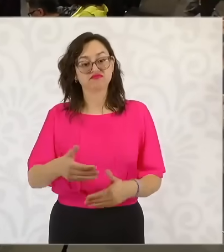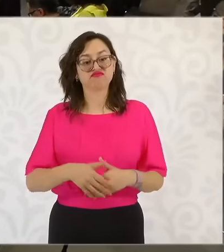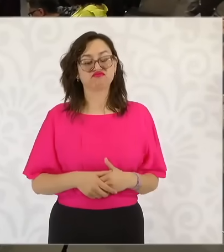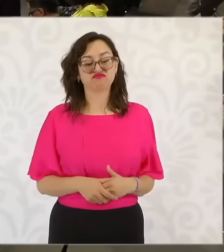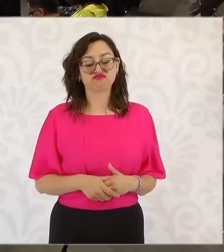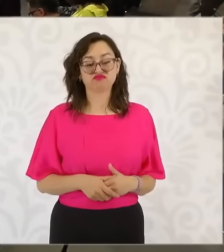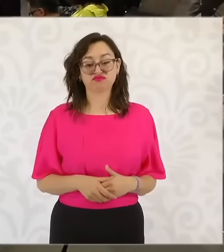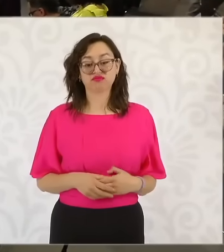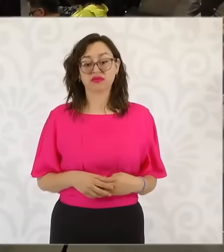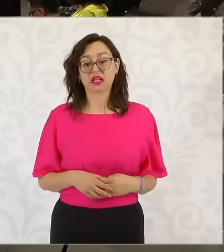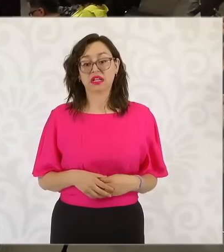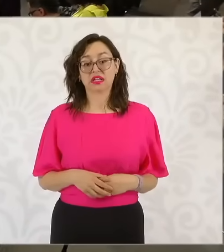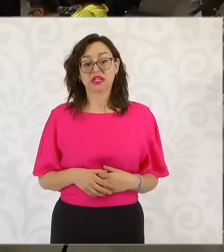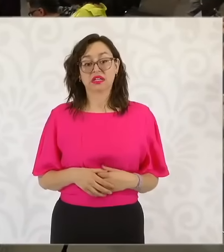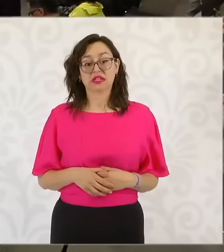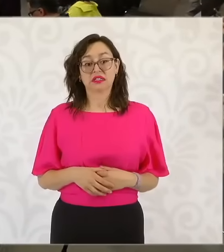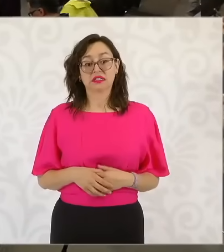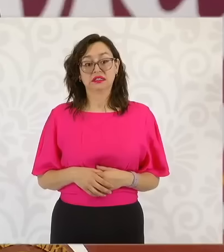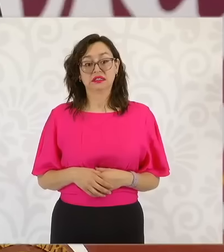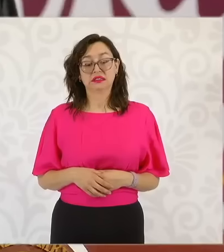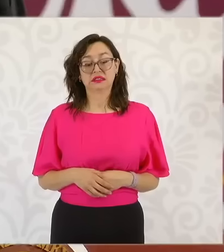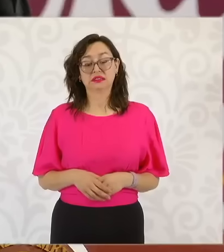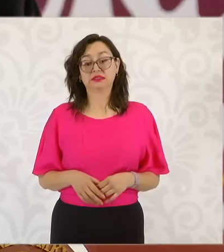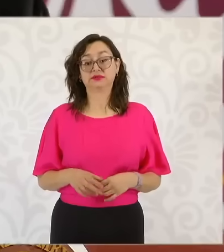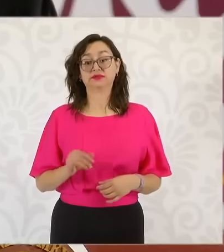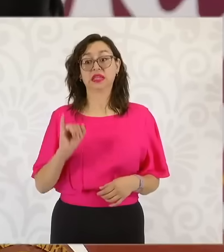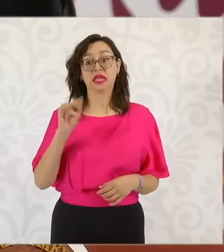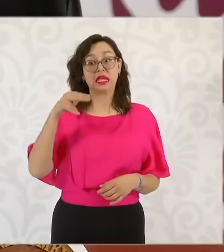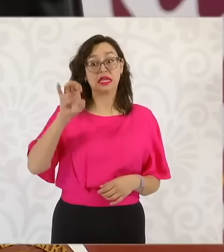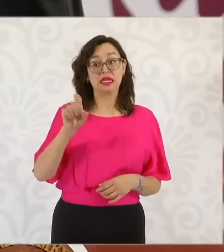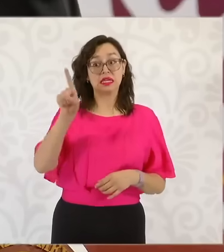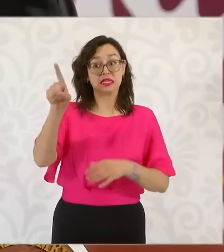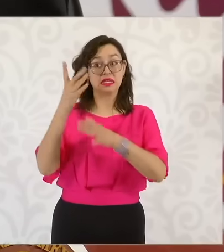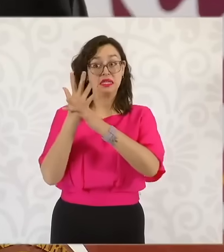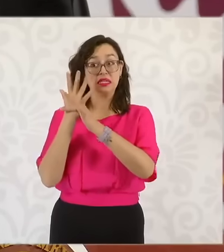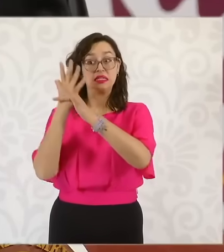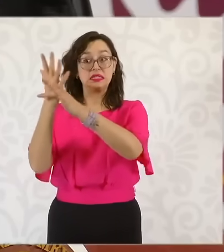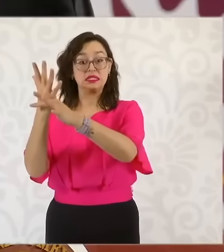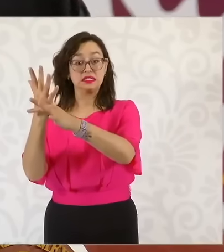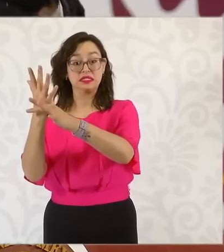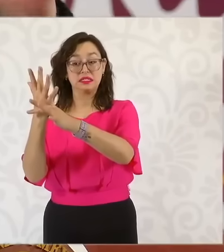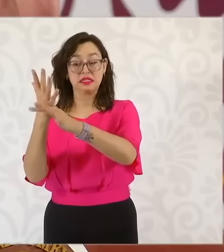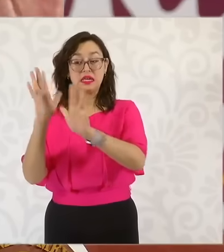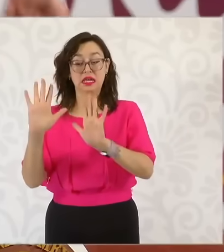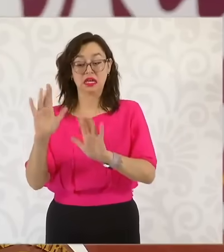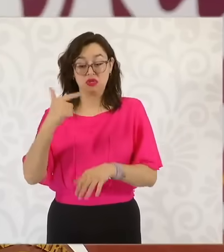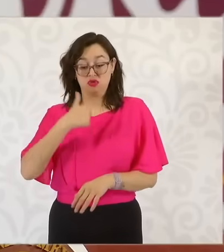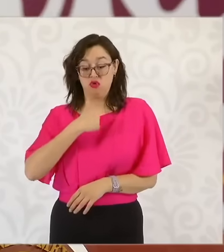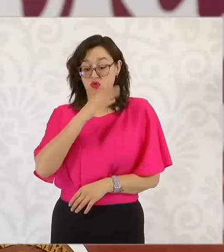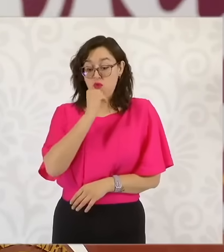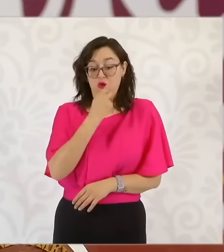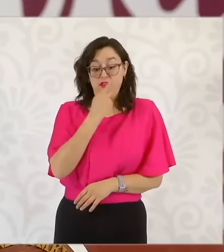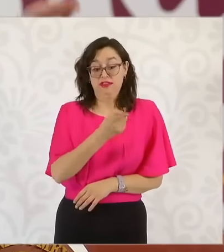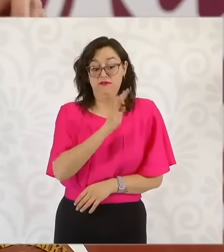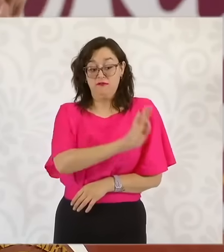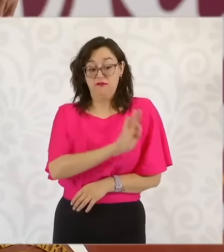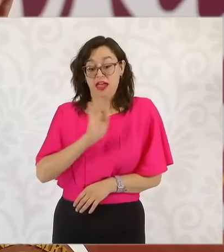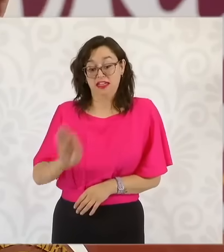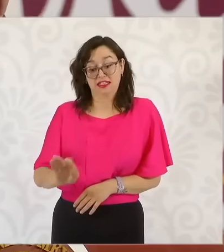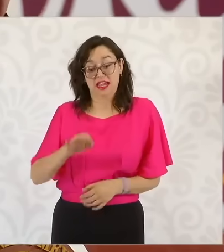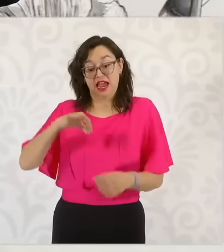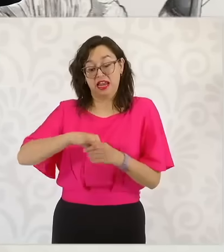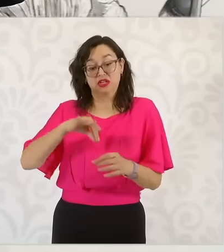según el INE no puedo hablar de la elección que dicen que va a haber no sé qué día este